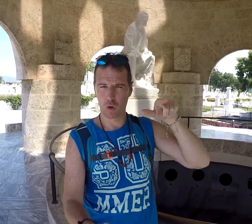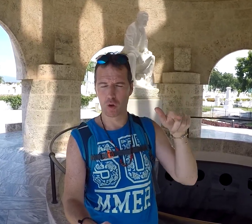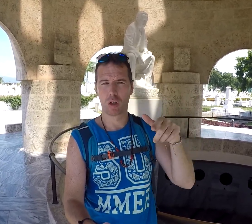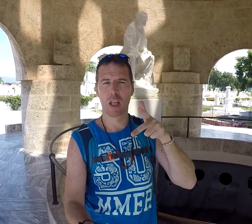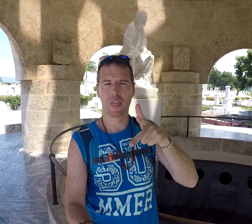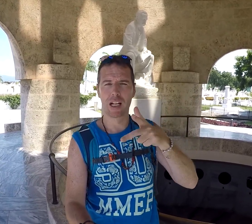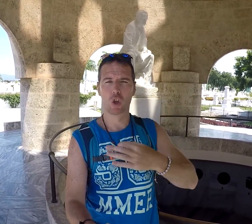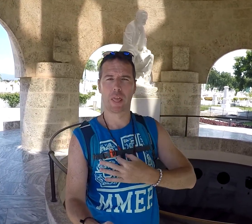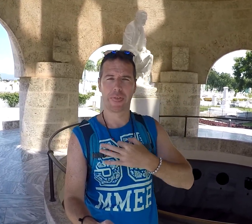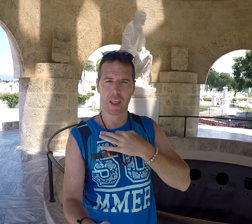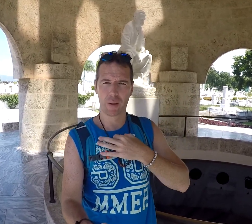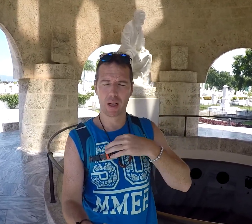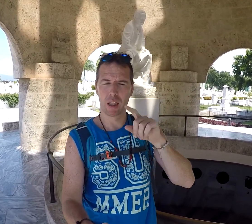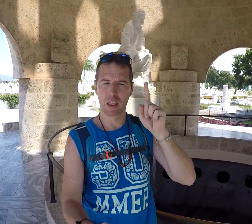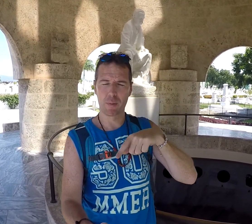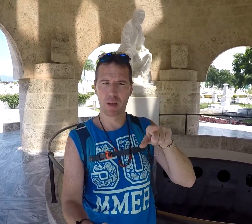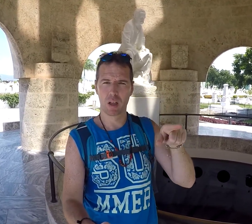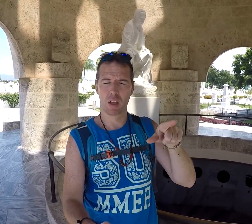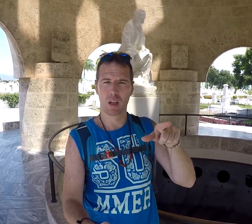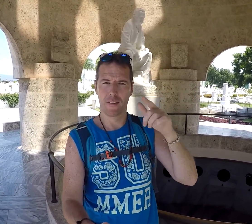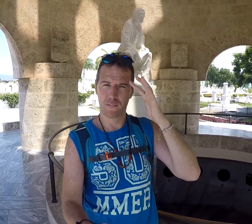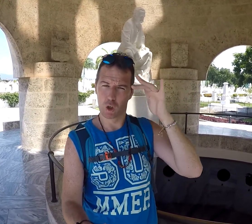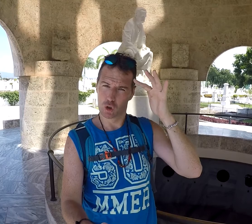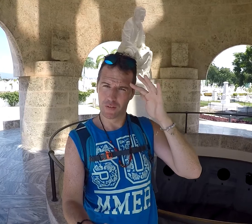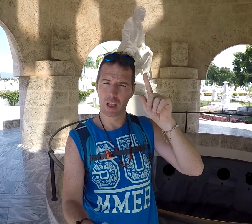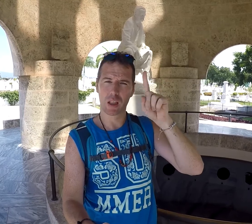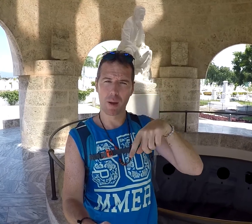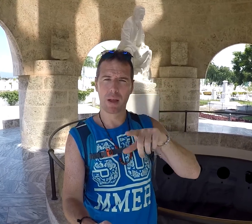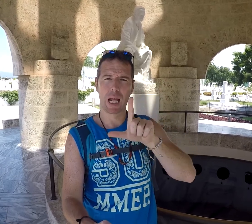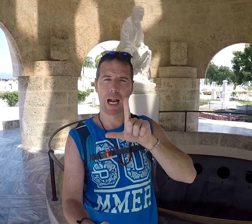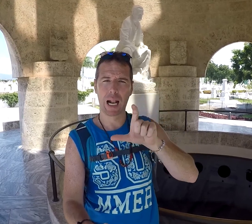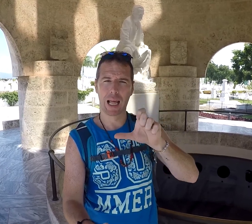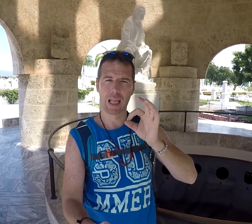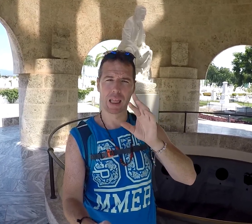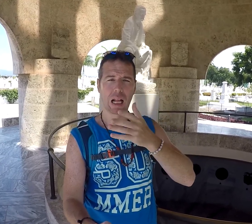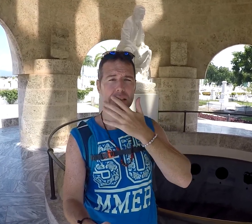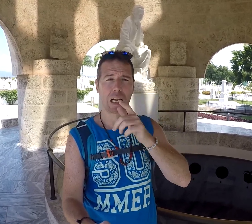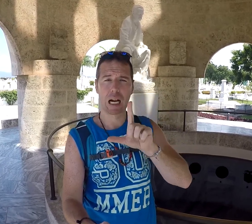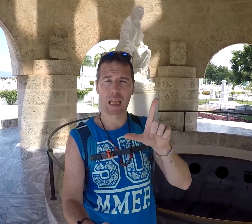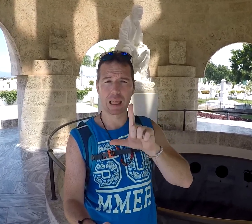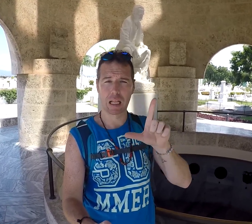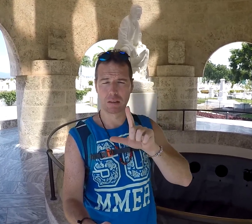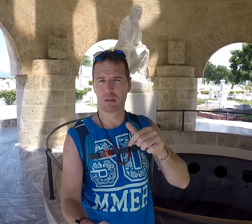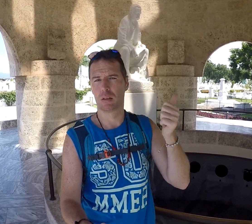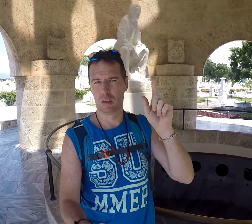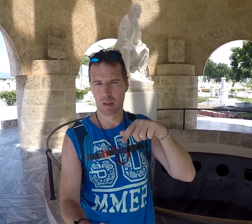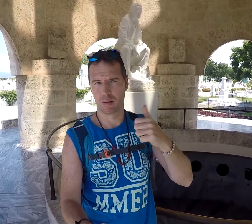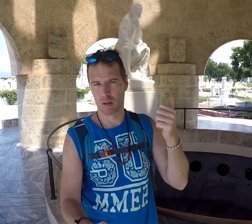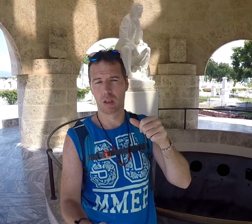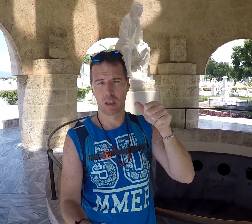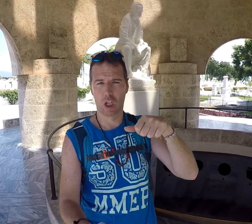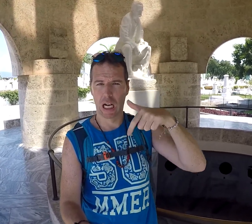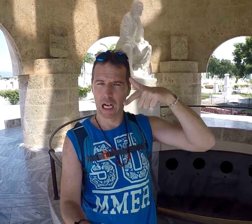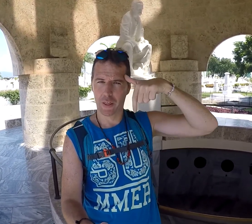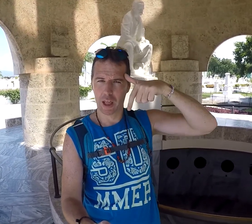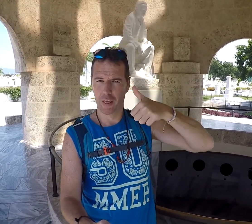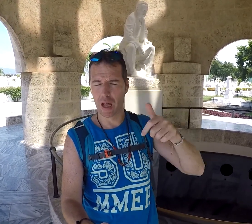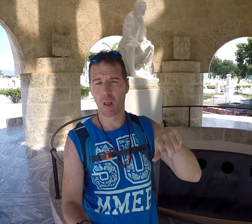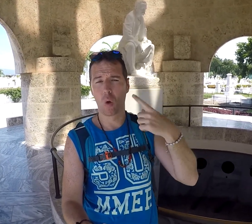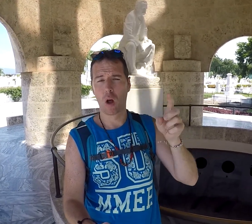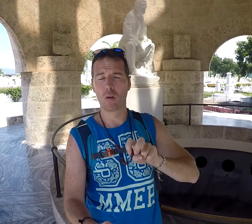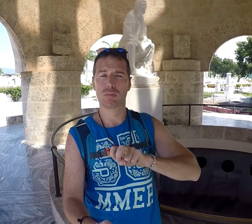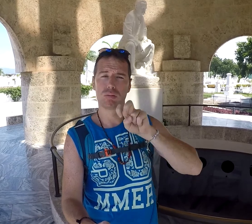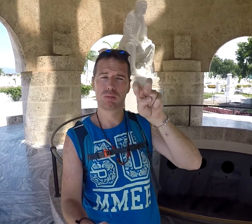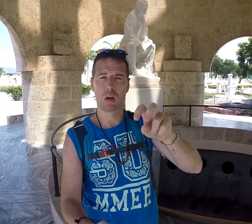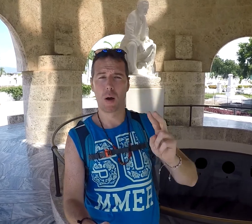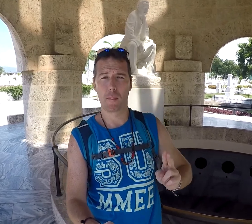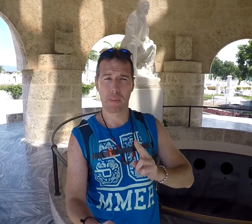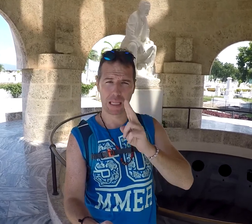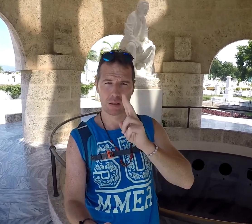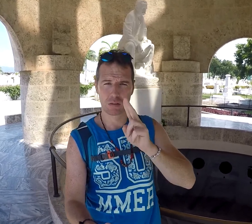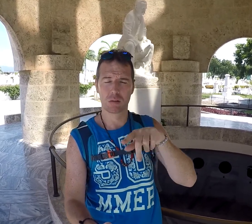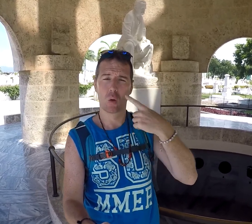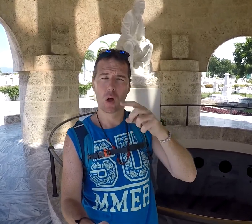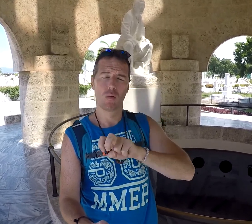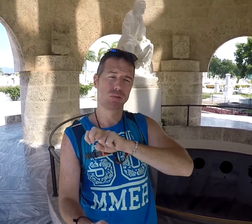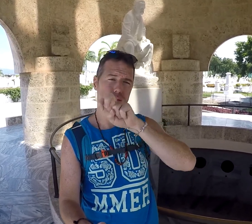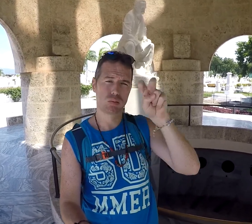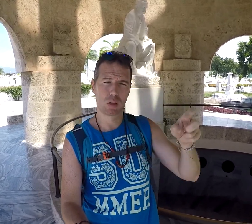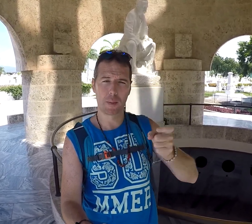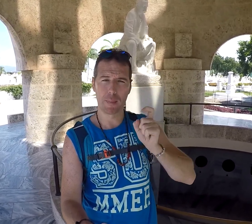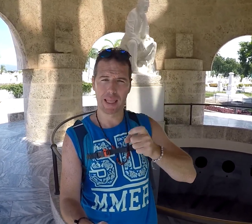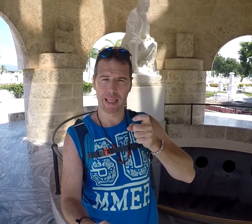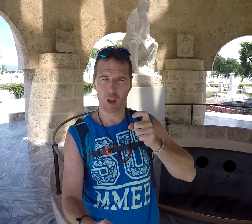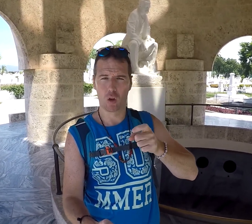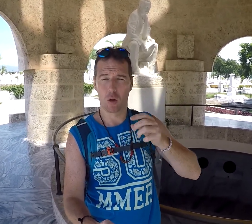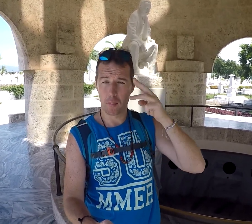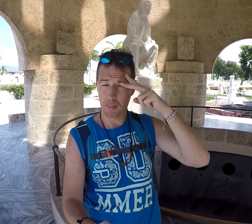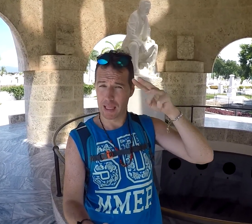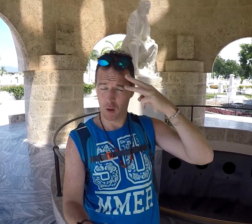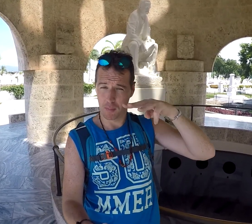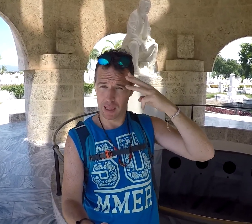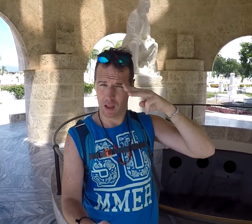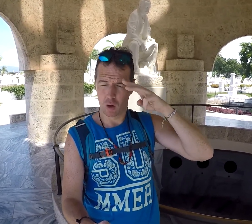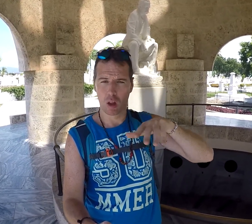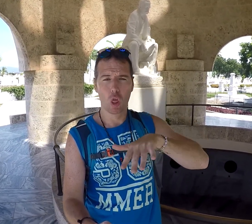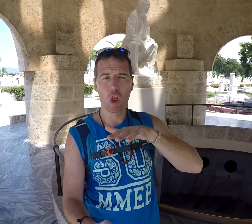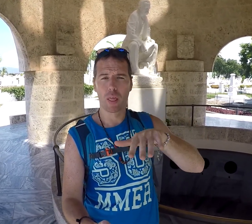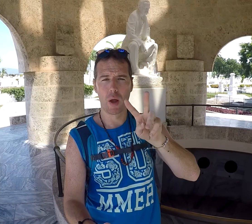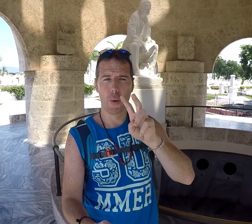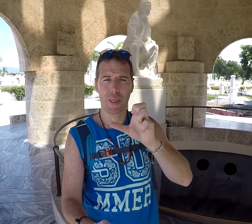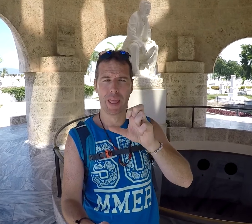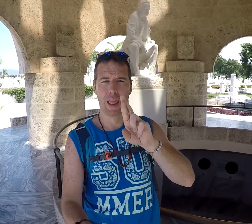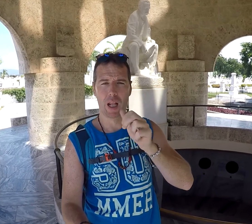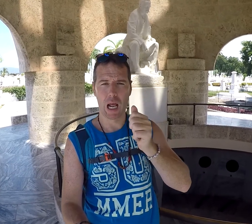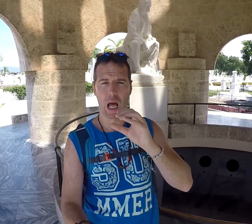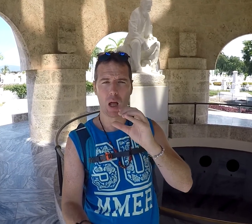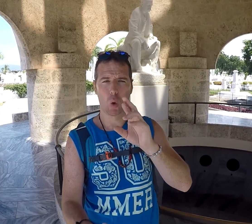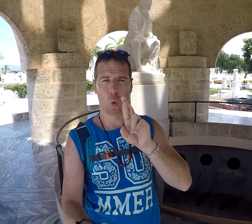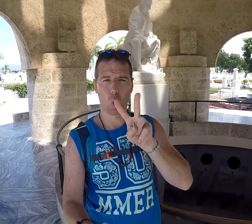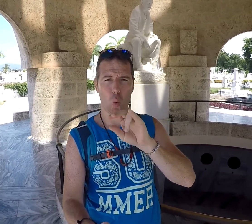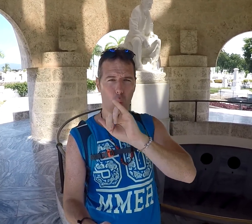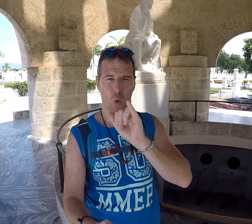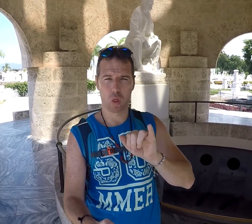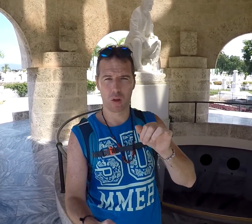.. de licenciado en derecho civil, filosofía y letras, se desplazó a París y posteriormente a México, concretamente a Veracruz